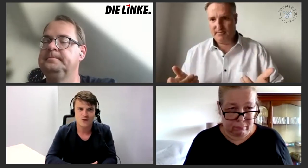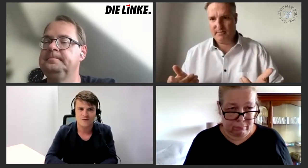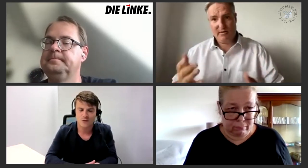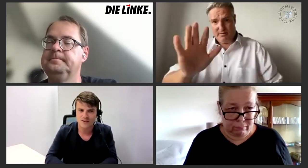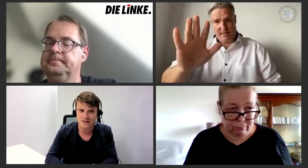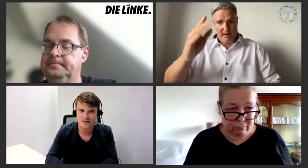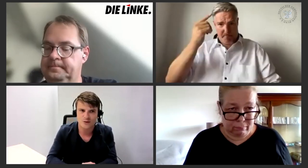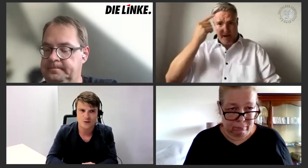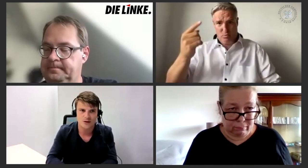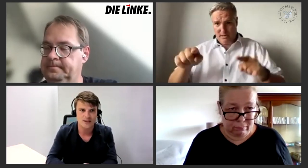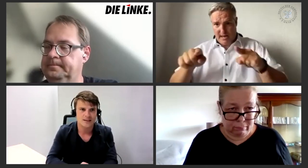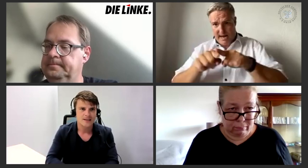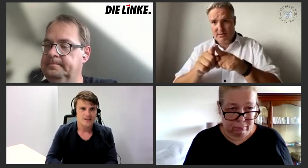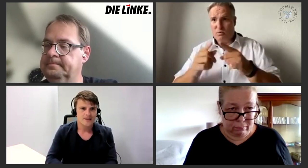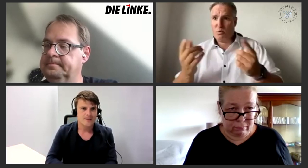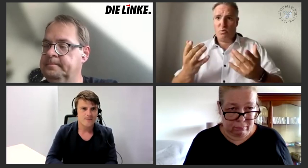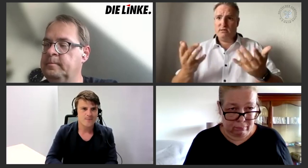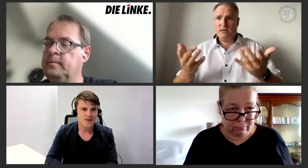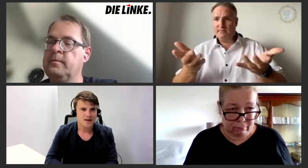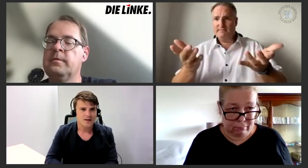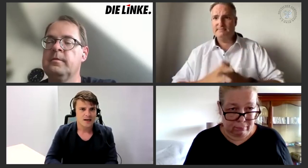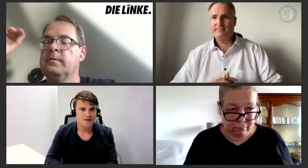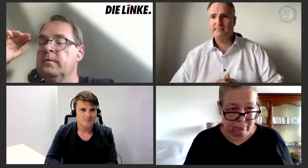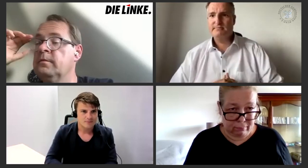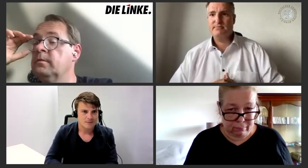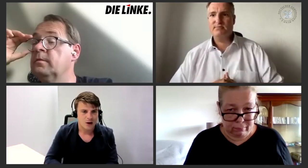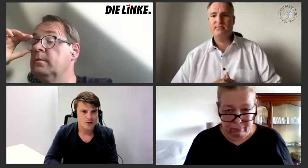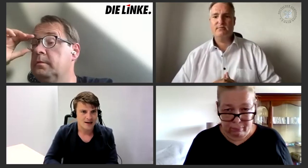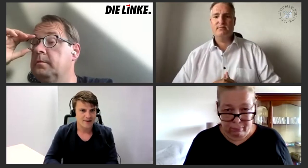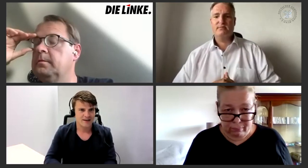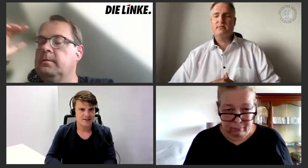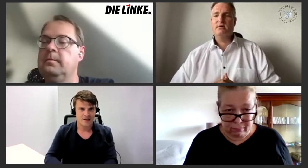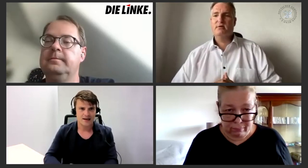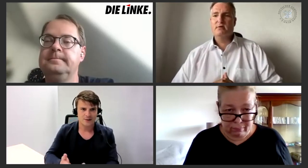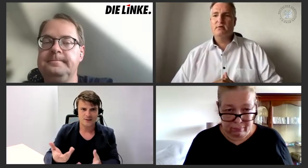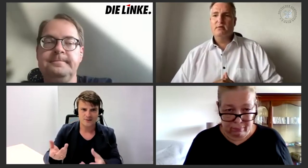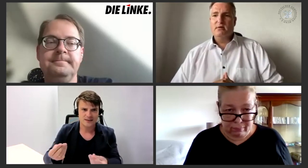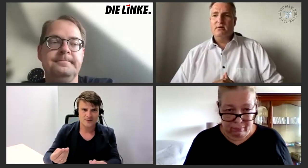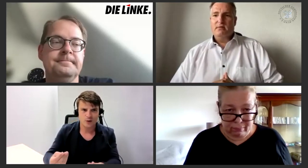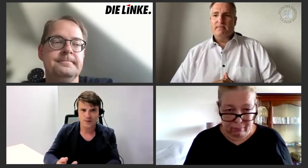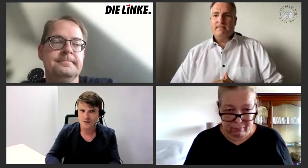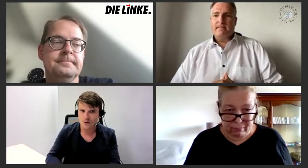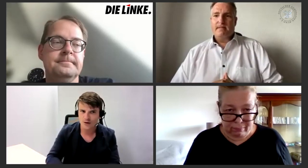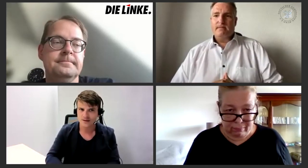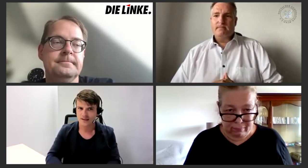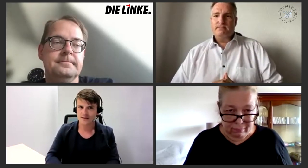irgendwie einfügen würde, würde das natürlich deutlich aussagekräftiger sein. Also ich weiß